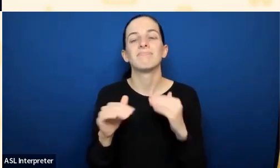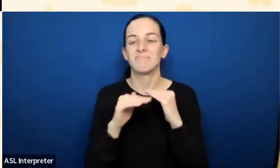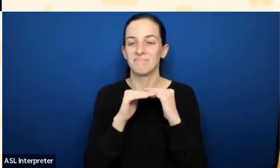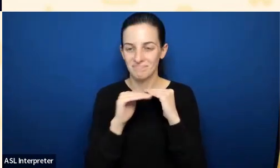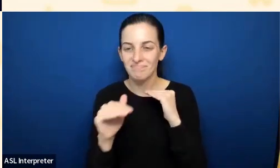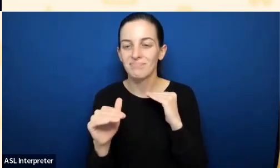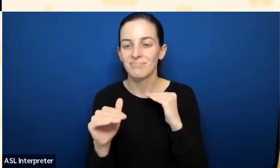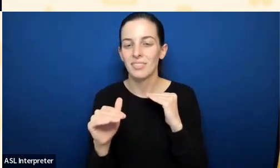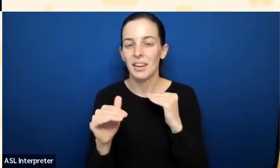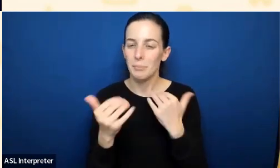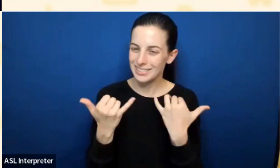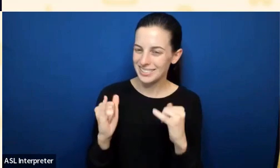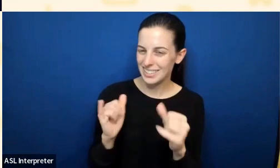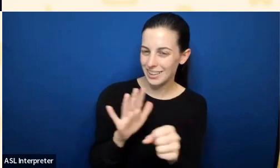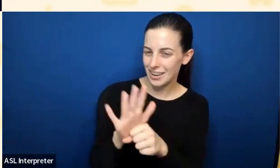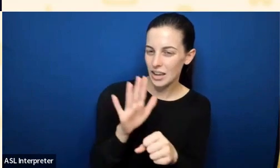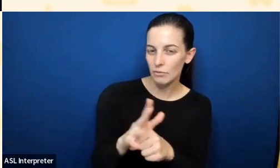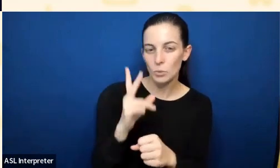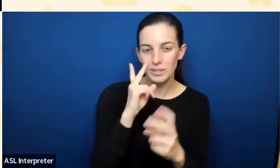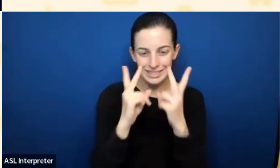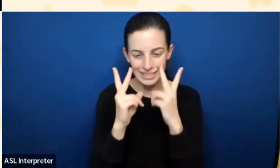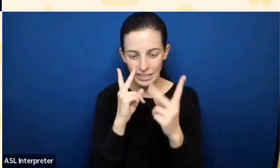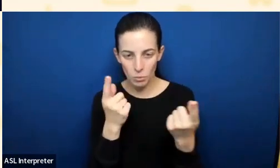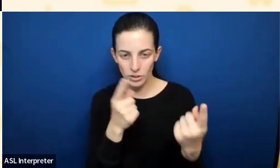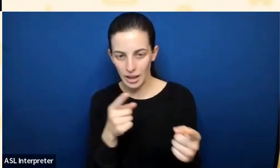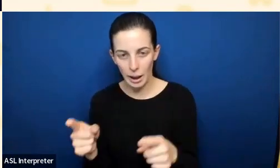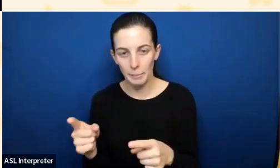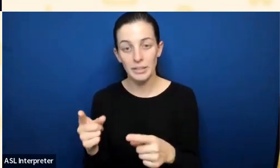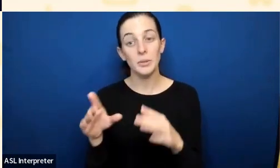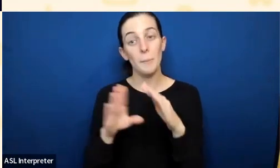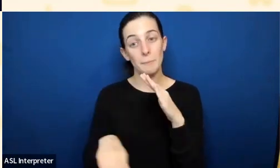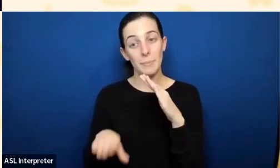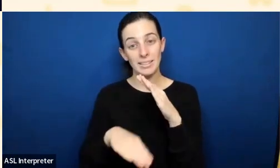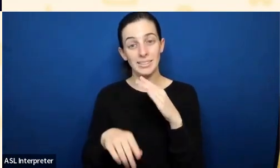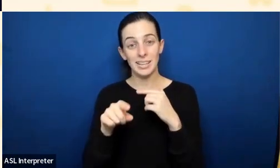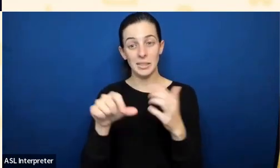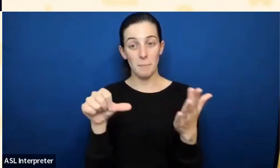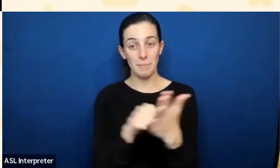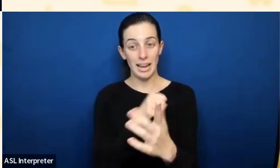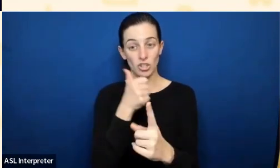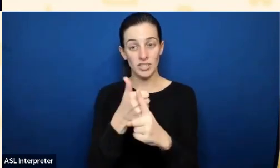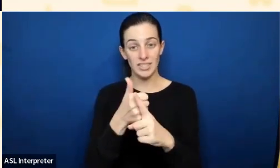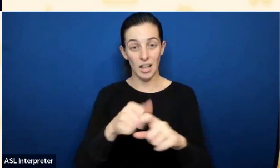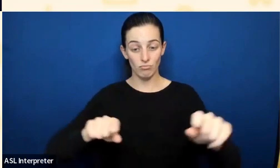para que al menos pudieras ver lo que está pasando. Básicamente, una vez que se carga nuestra página, vamos a conseguir algunas cosas.